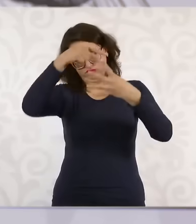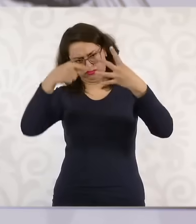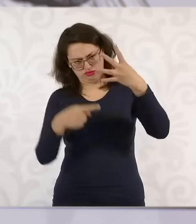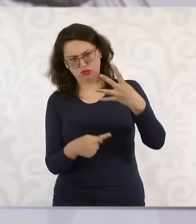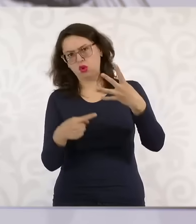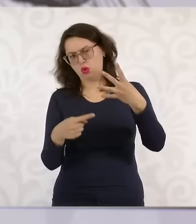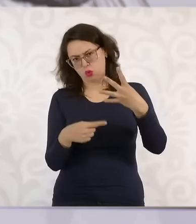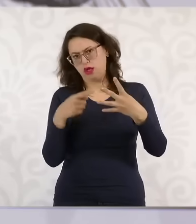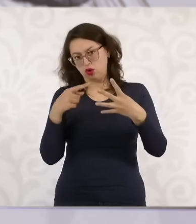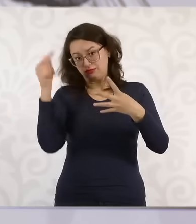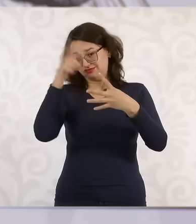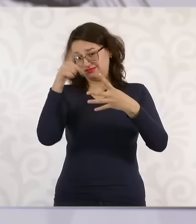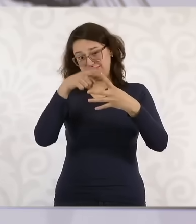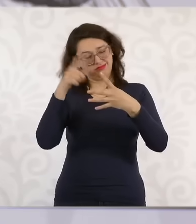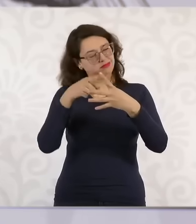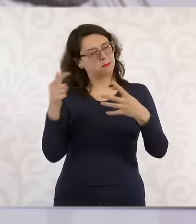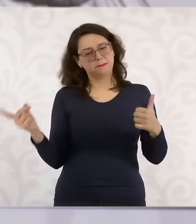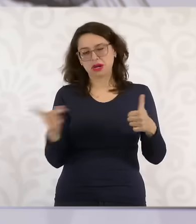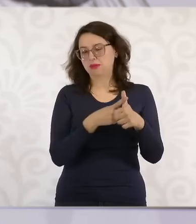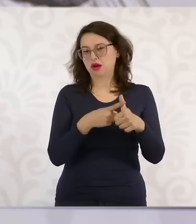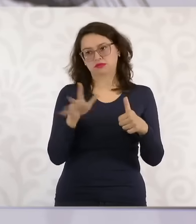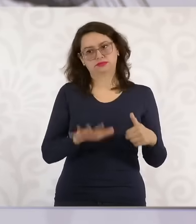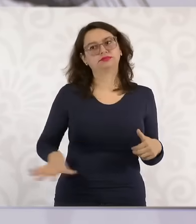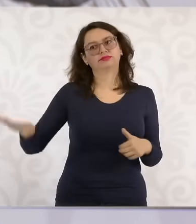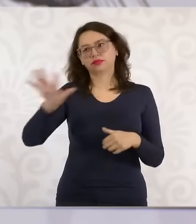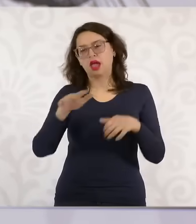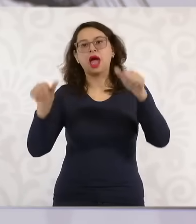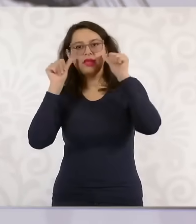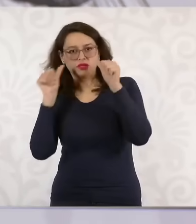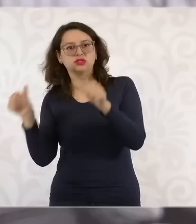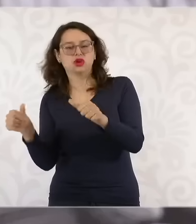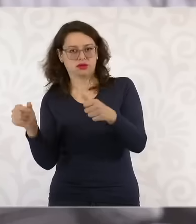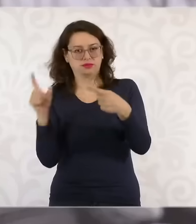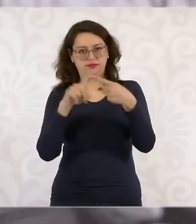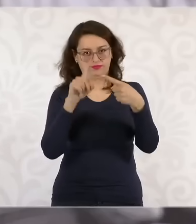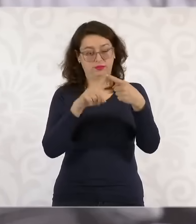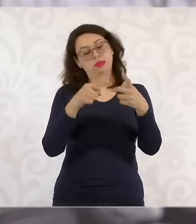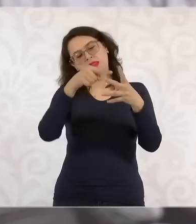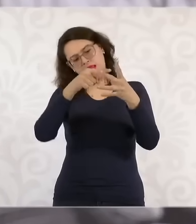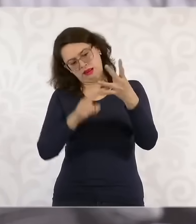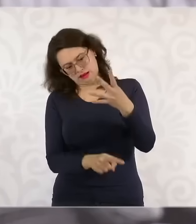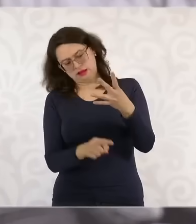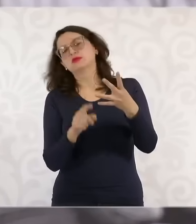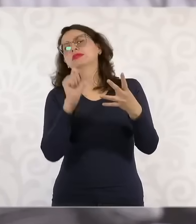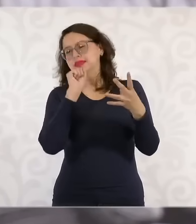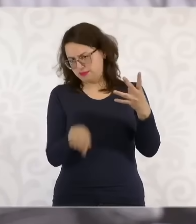seguridad también son importantes, como usted lo dice, la presencia de las eh fuerzas federales, de